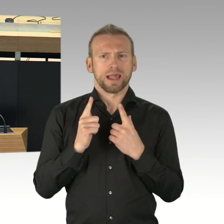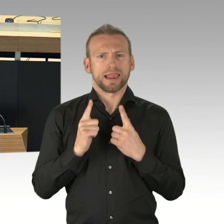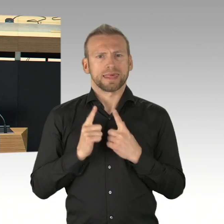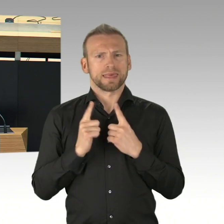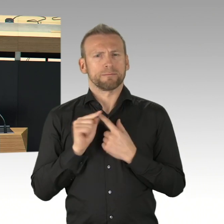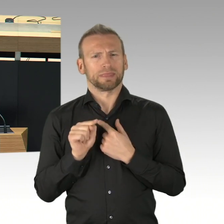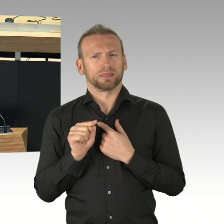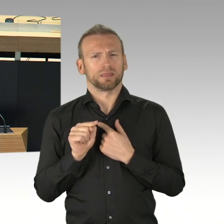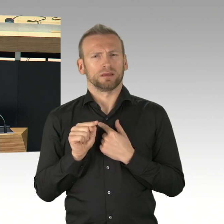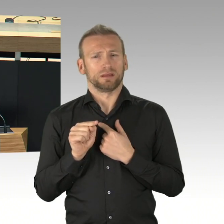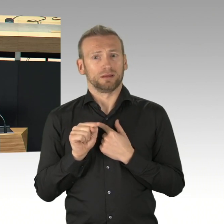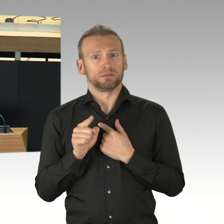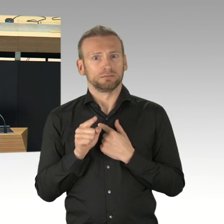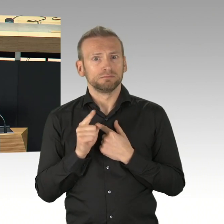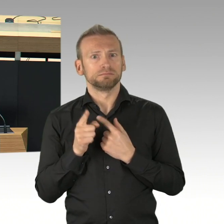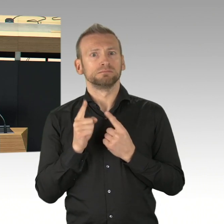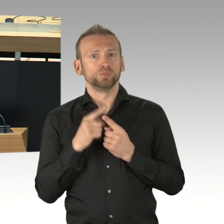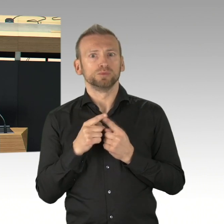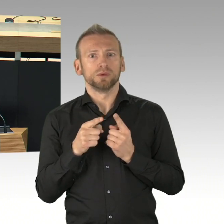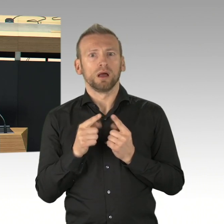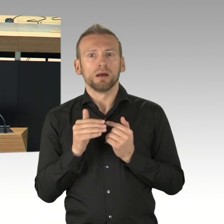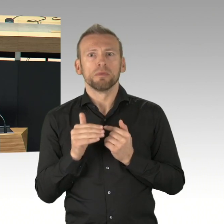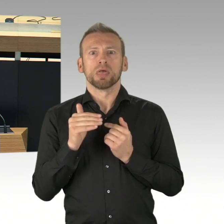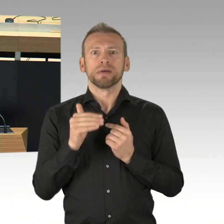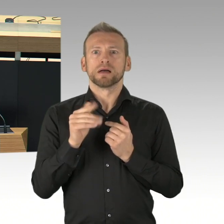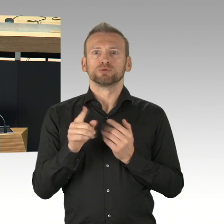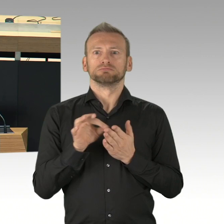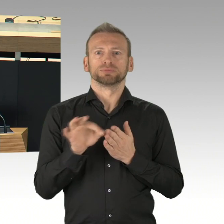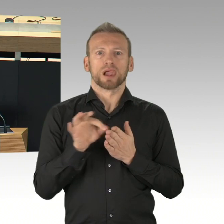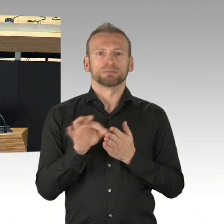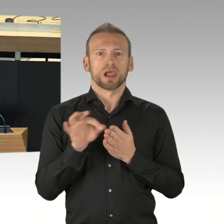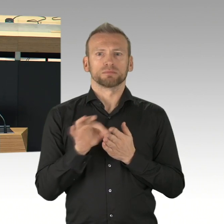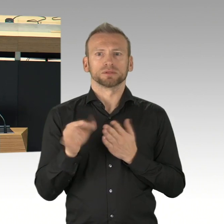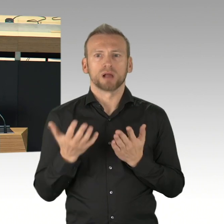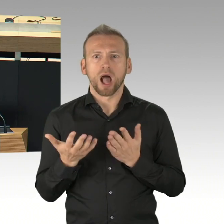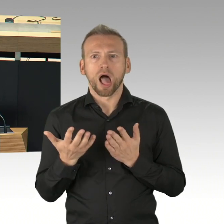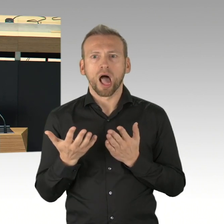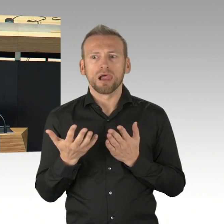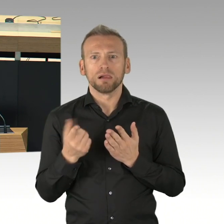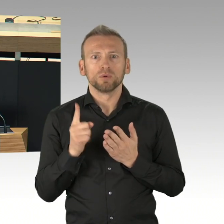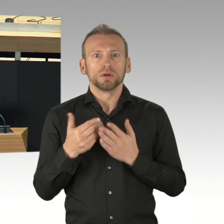die schon immer einen Mietvertrag haben und in ihrer Wohnung wohnen, schreien Sie hier nicht so rum, die bleiben in ihrer Wohnung drin und zahlen auch nicht mehr